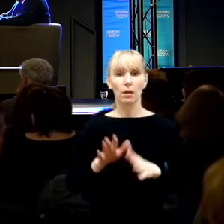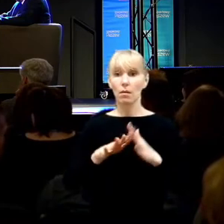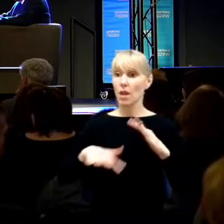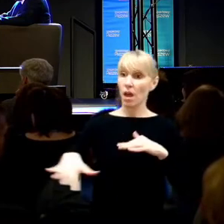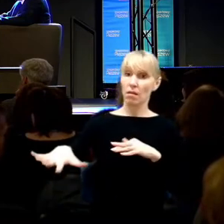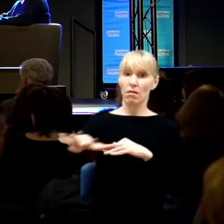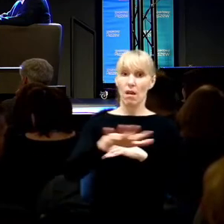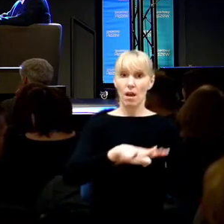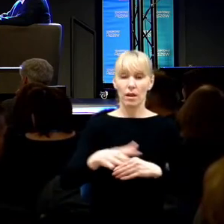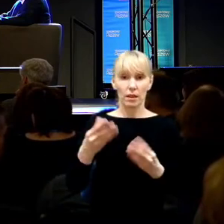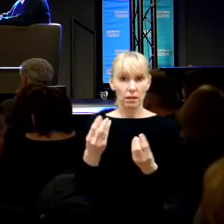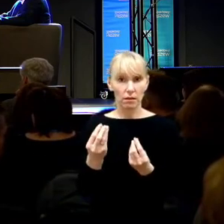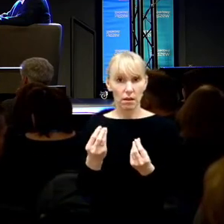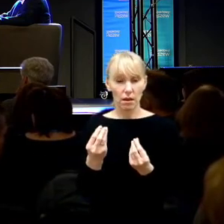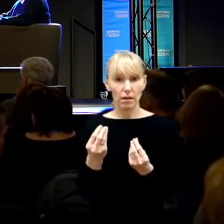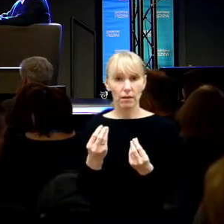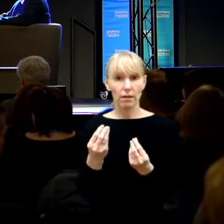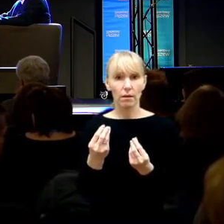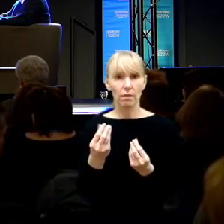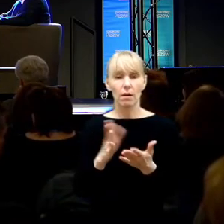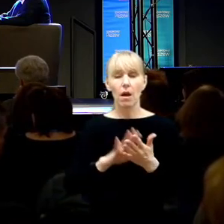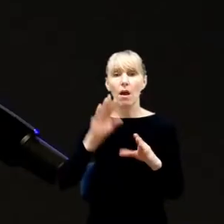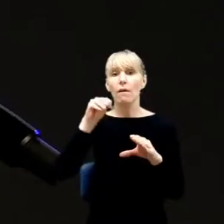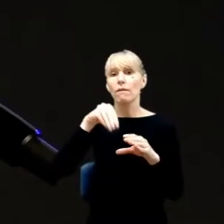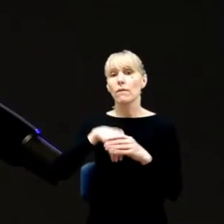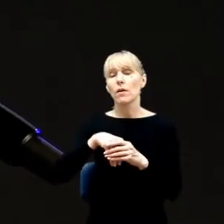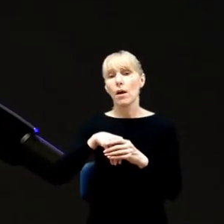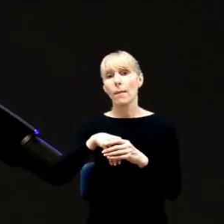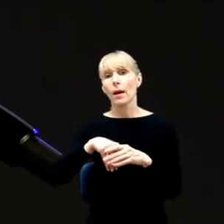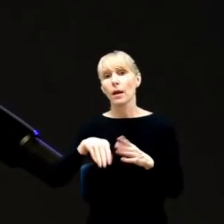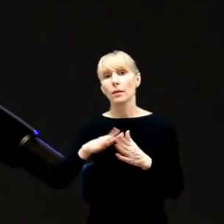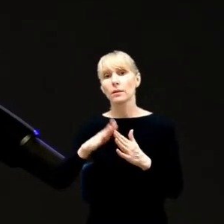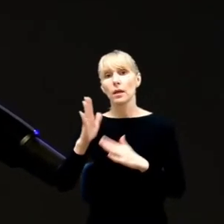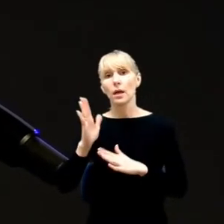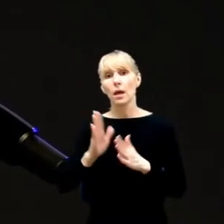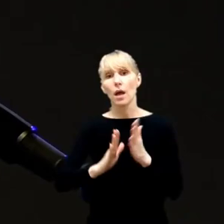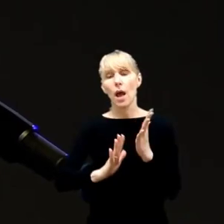w ramach strategicznego parku inwestycyjnego Europark Stalowa Wola